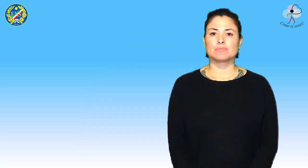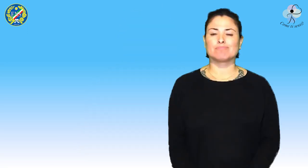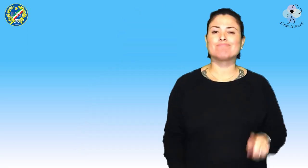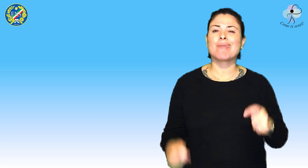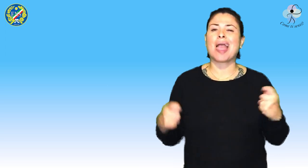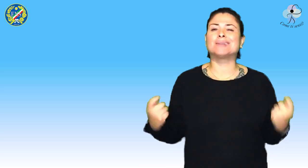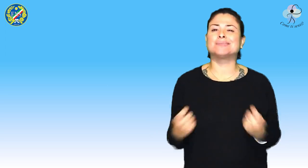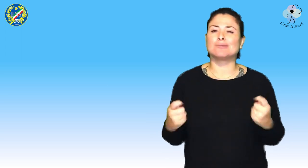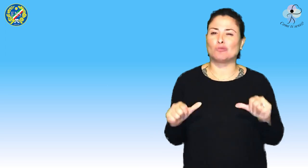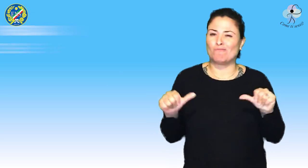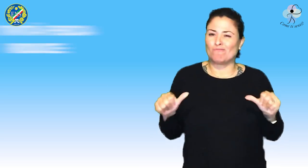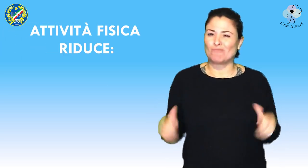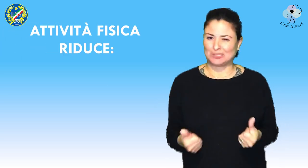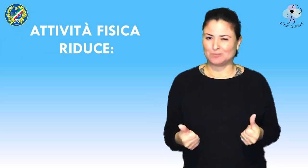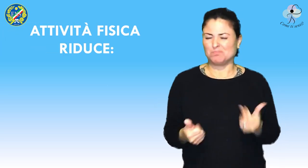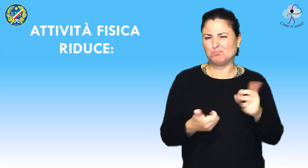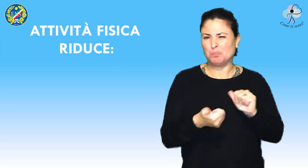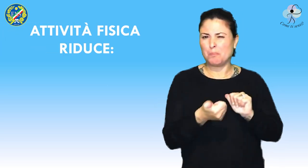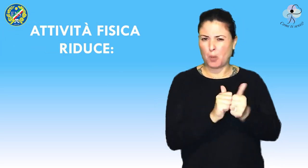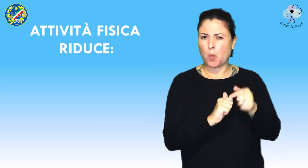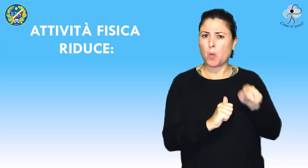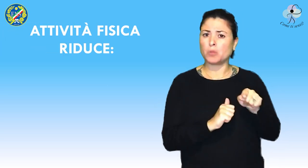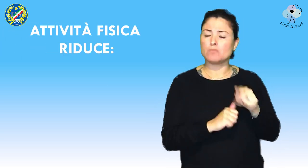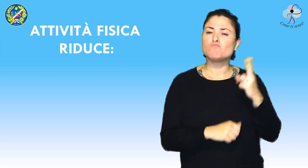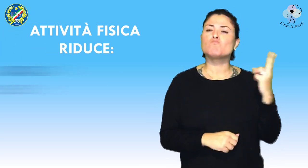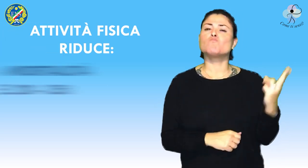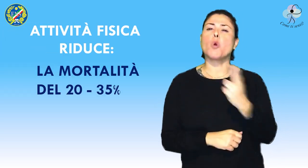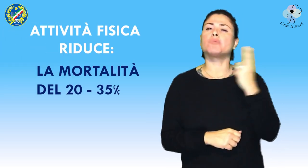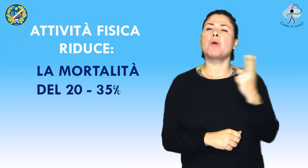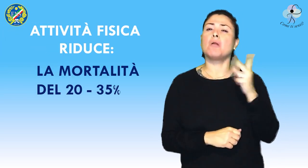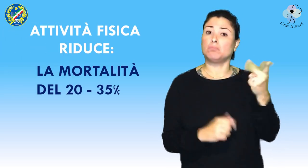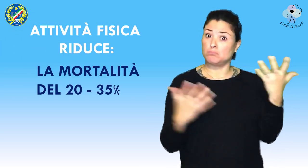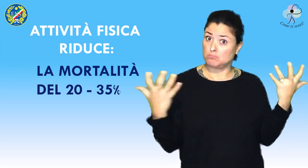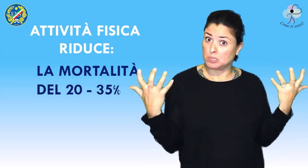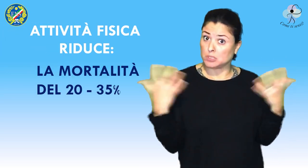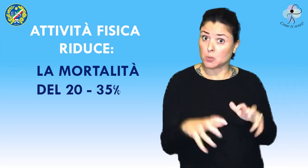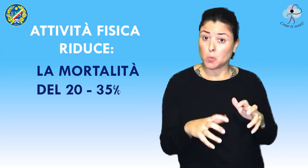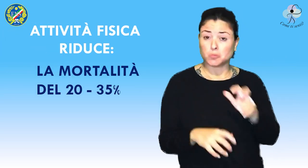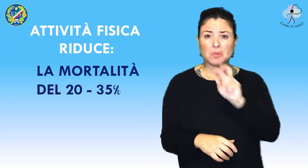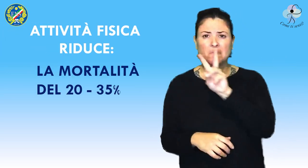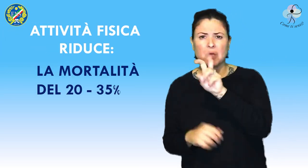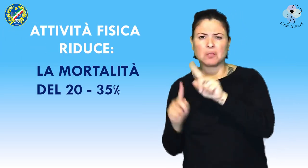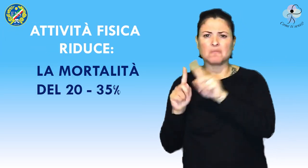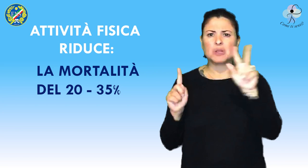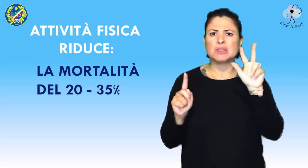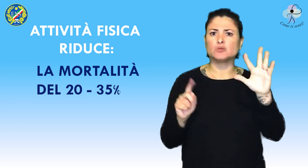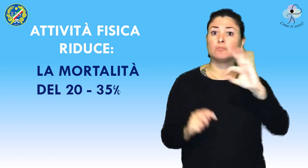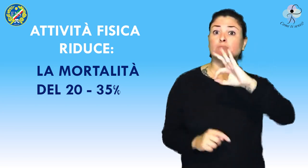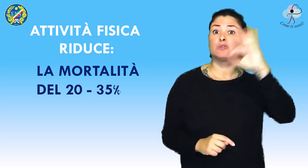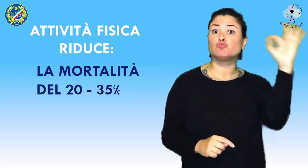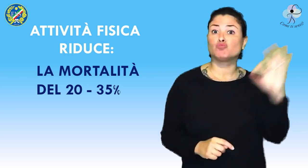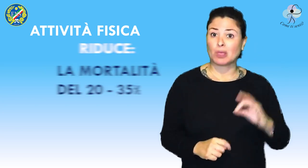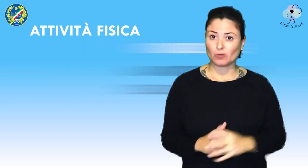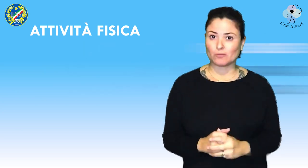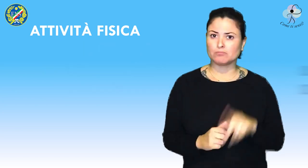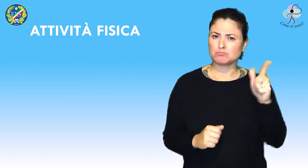L’esercizio fisico, riduce la mortalità del 20-35%,